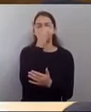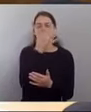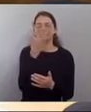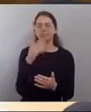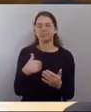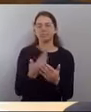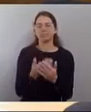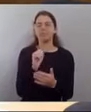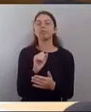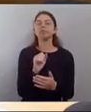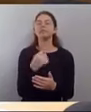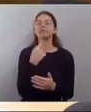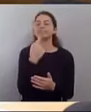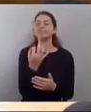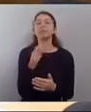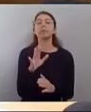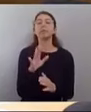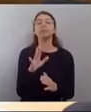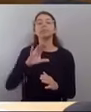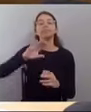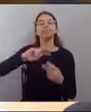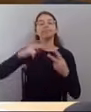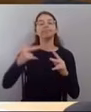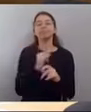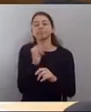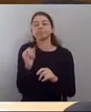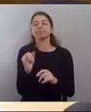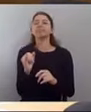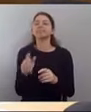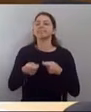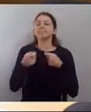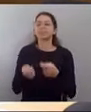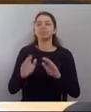municípios vizinhos já investiram